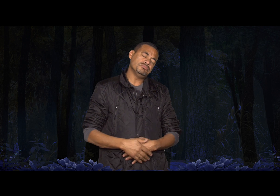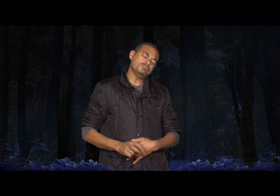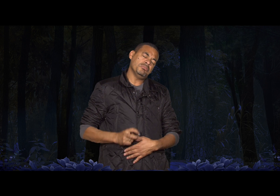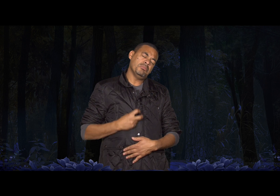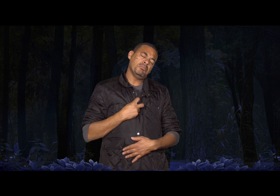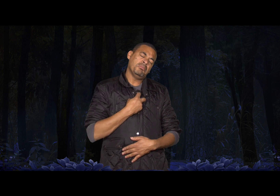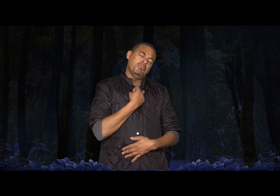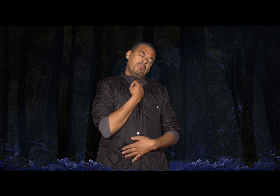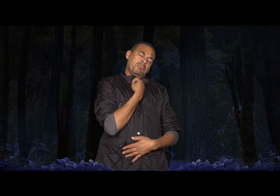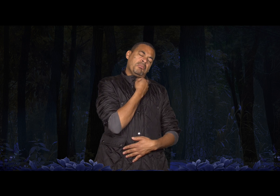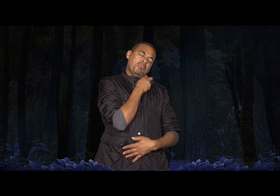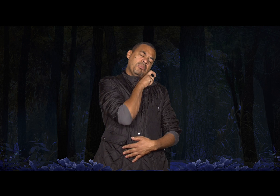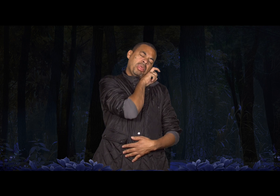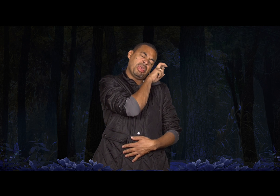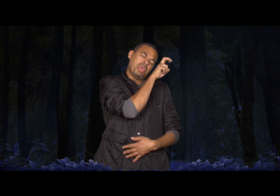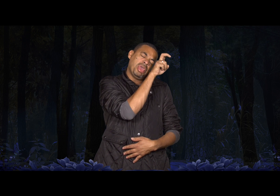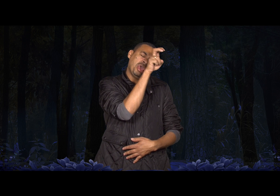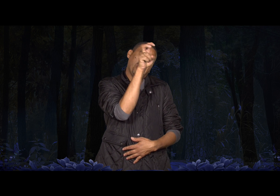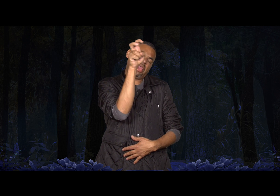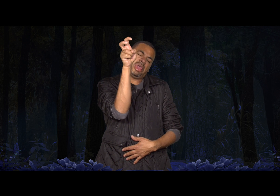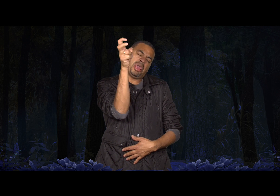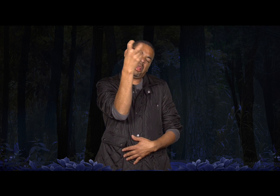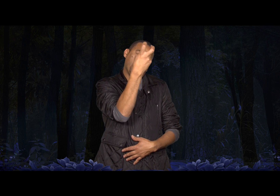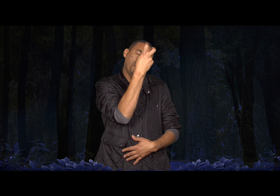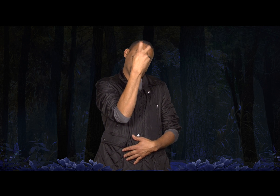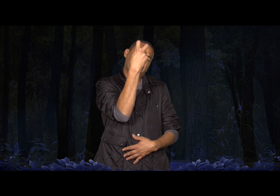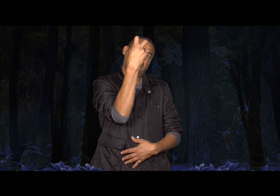subiendo por su pecho hasta quedar mirando fijamente los ojos del niño.